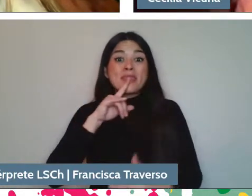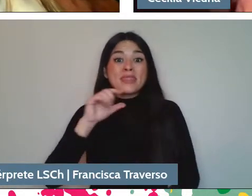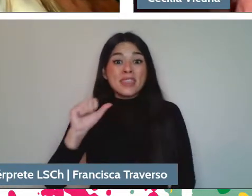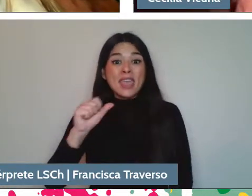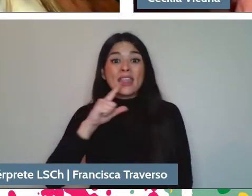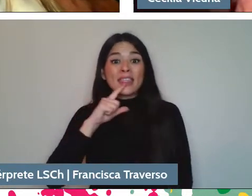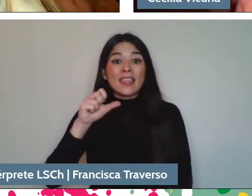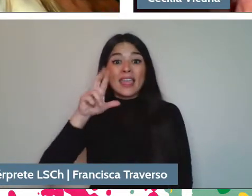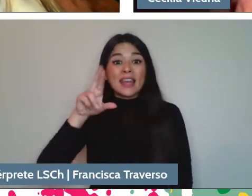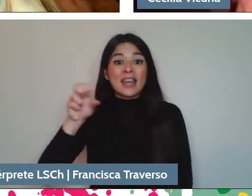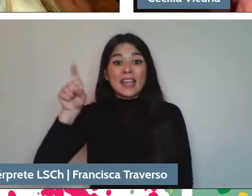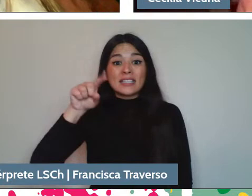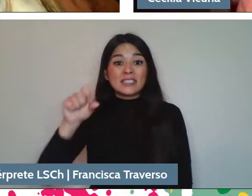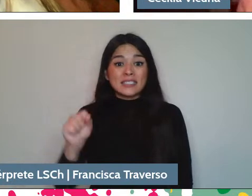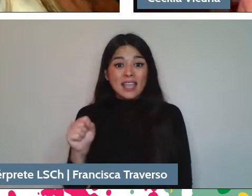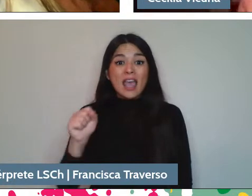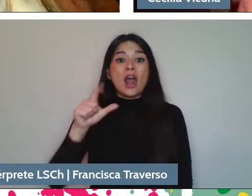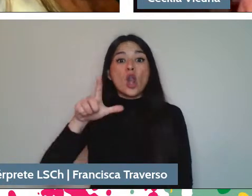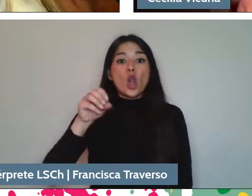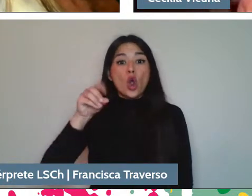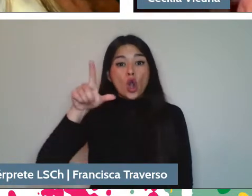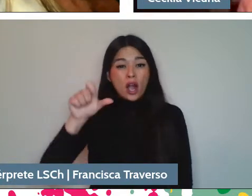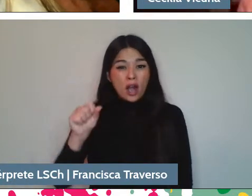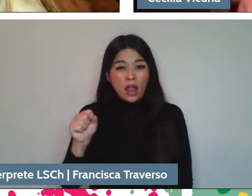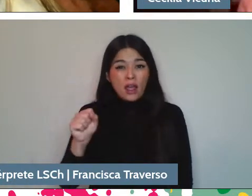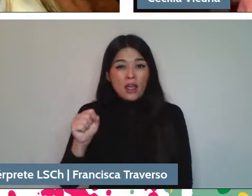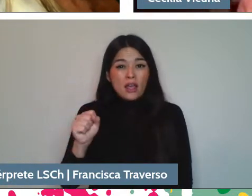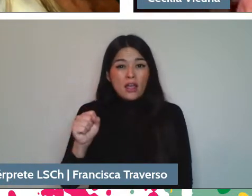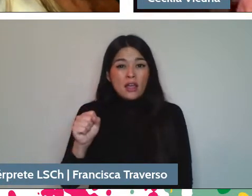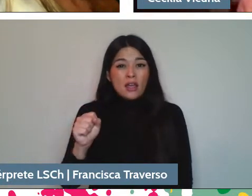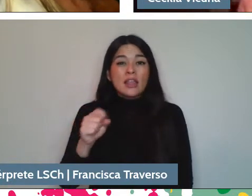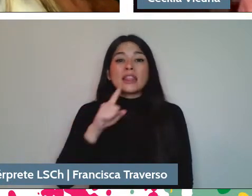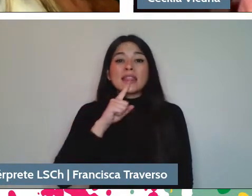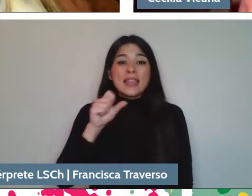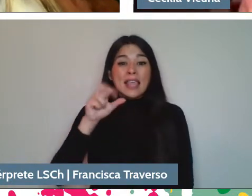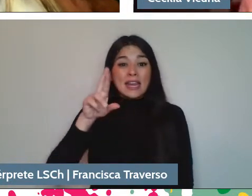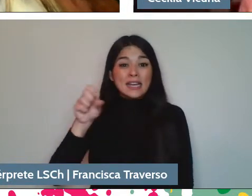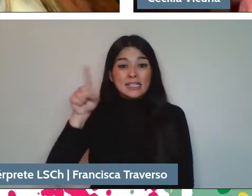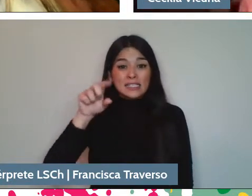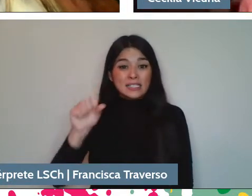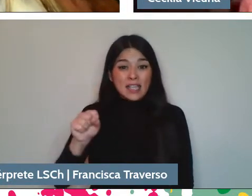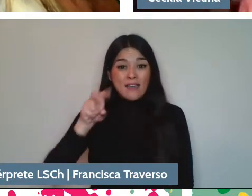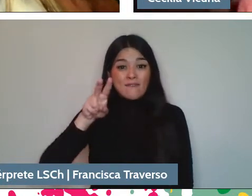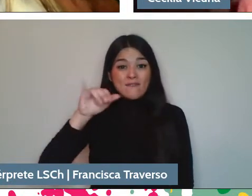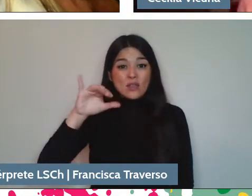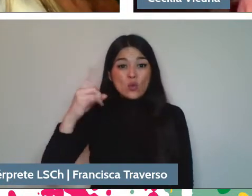Teresa Vicuña y Lola... Perdón, Teresa Vicuña, Aurora Vicuña y Rosa Vicuña,